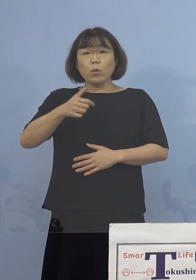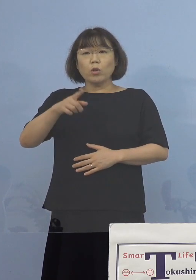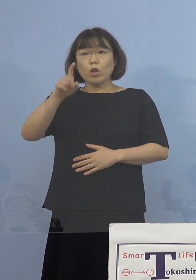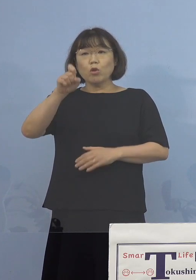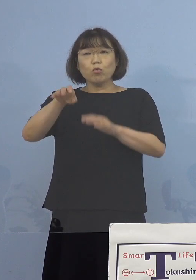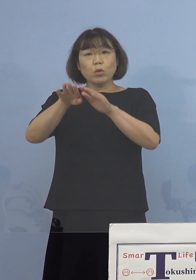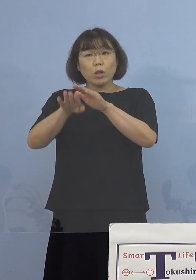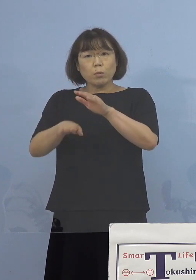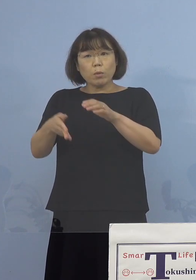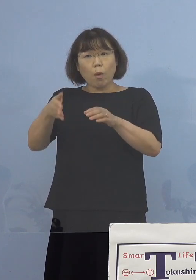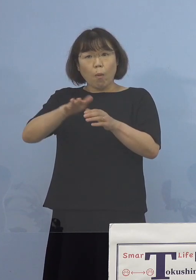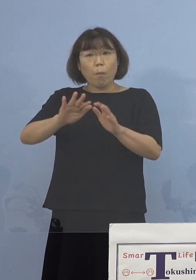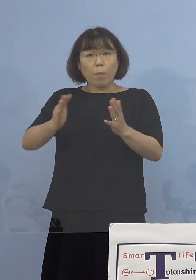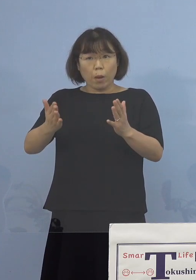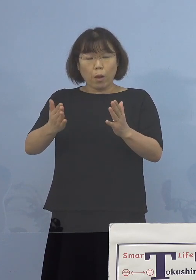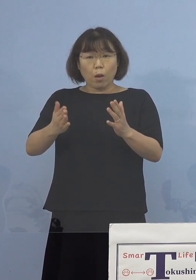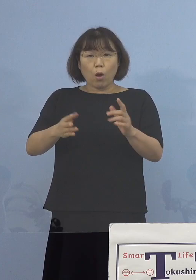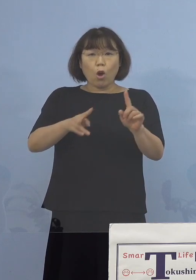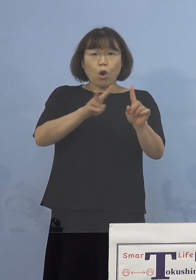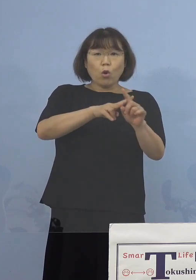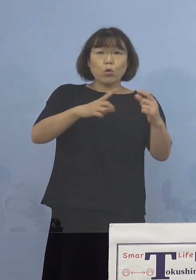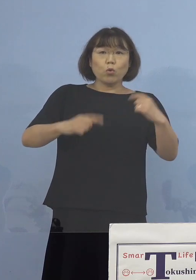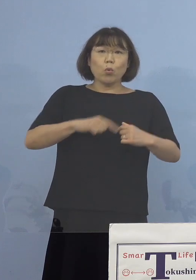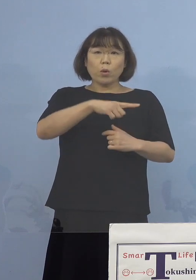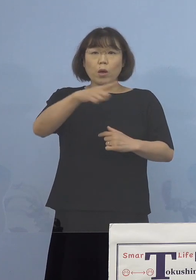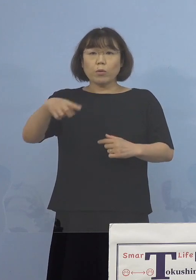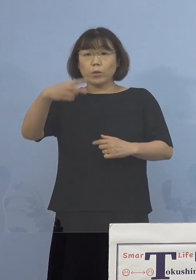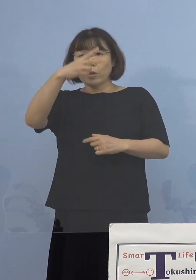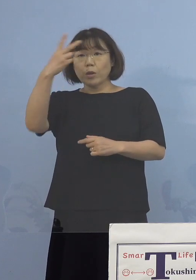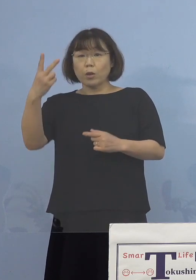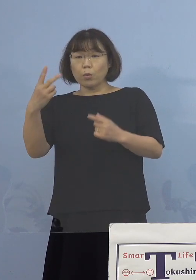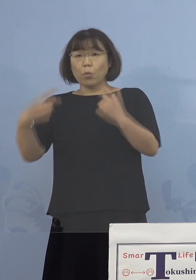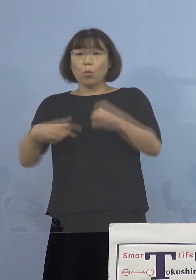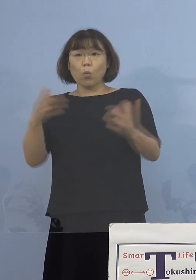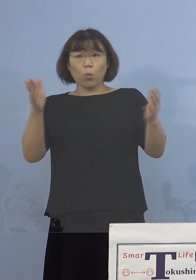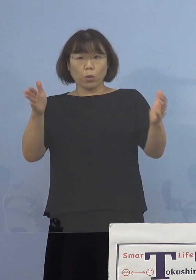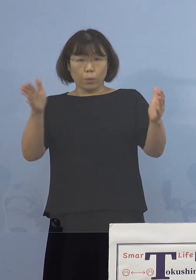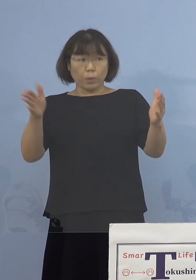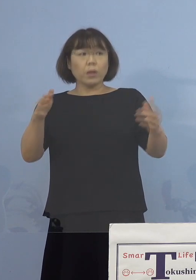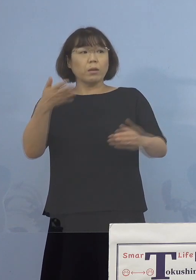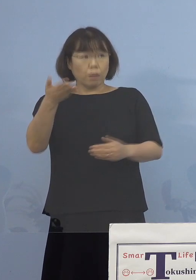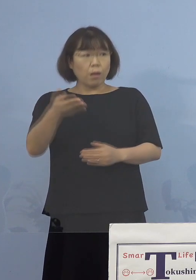小学生から高校生まで （保健福祉部長） 小学生から高校生まで